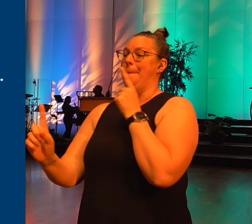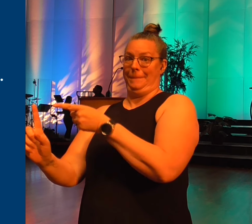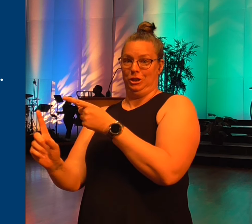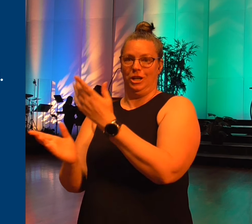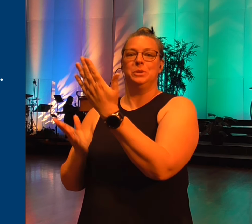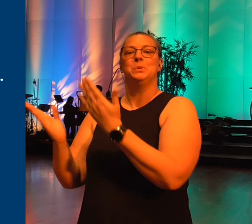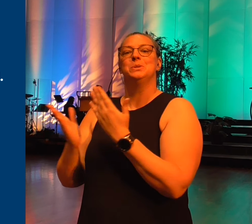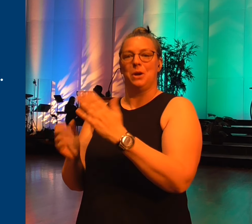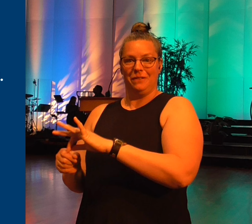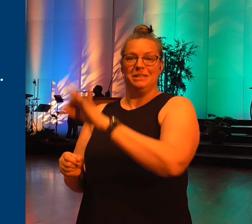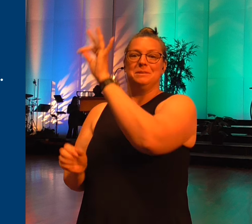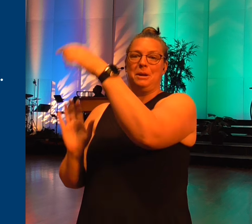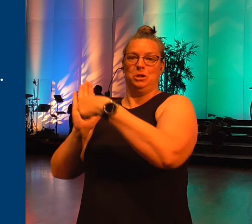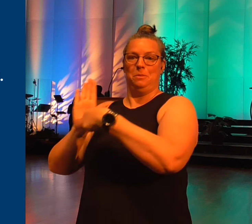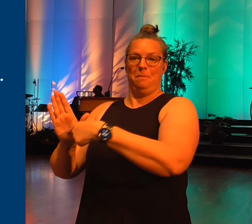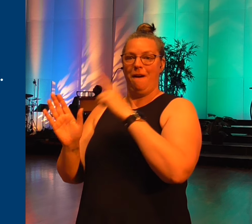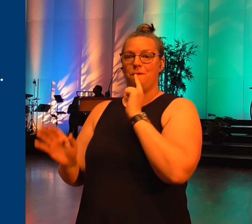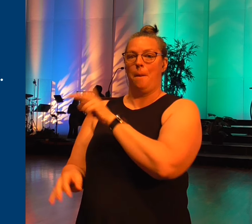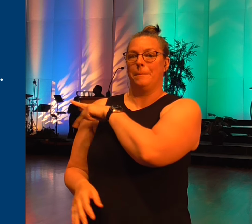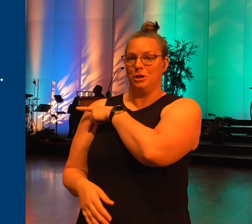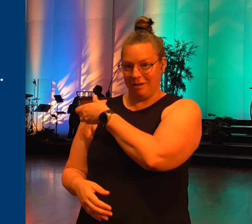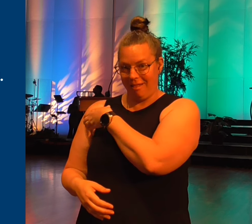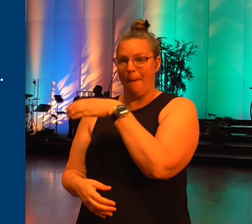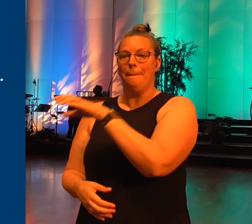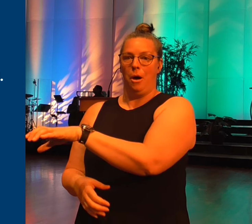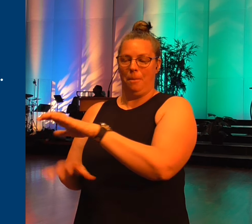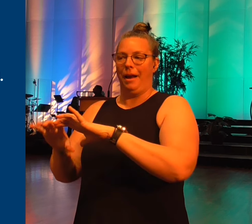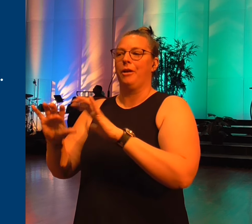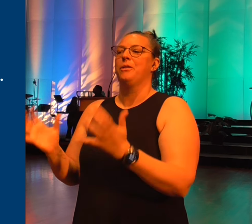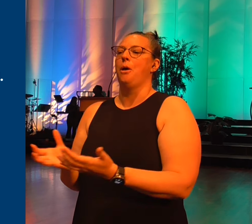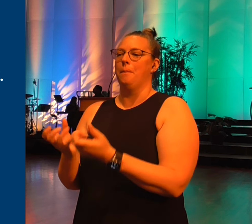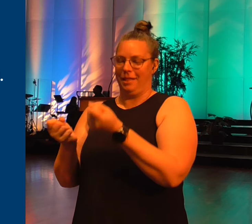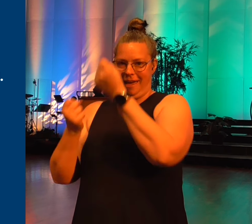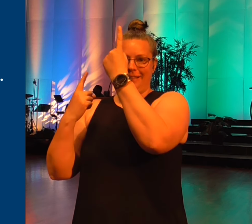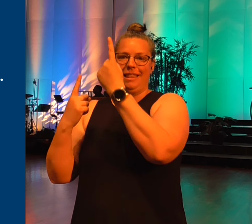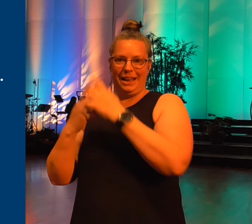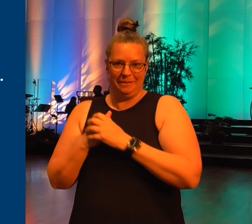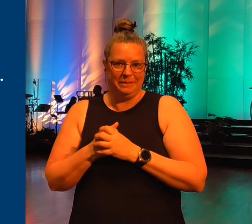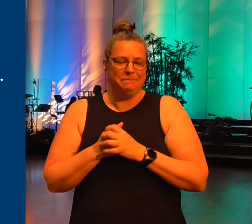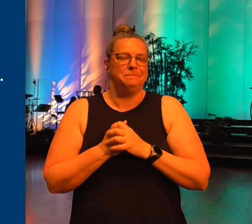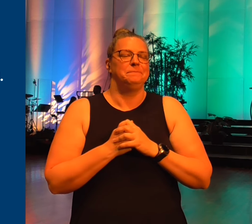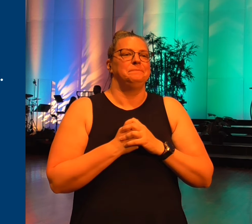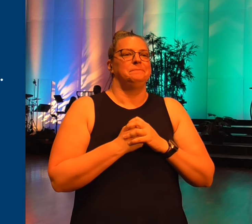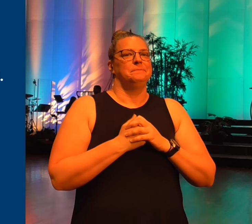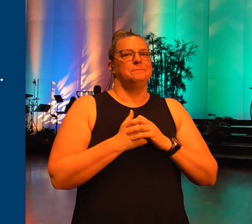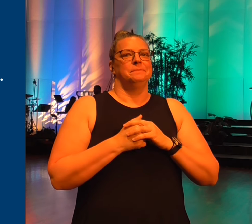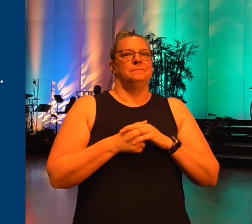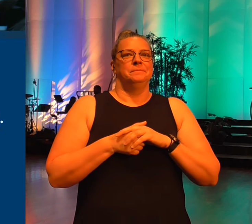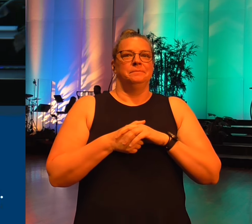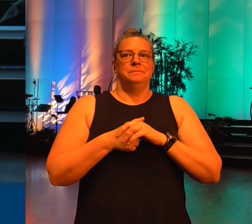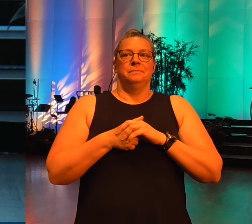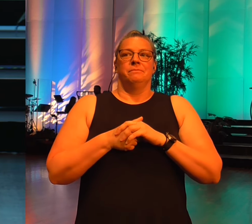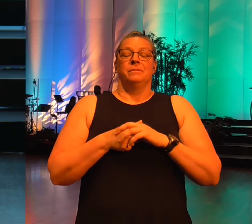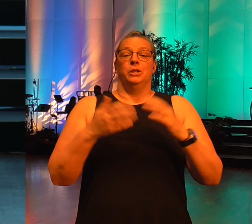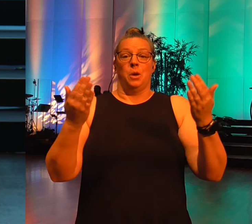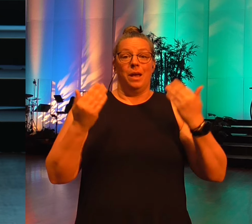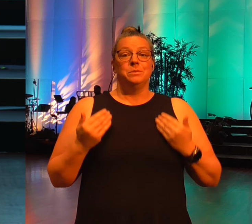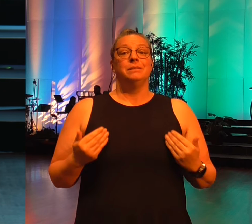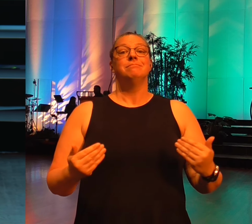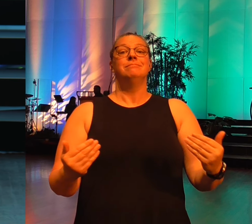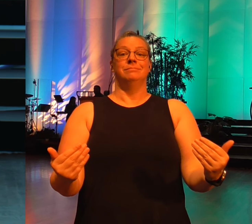como un faro espiritual para el empoderamiento personal y la iluminación global A medida que avanzamos en nuestro